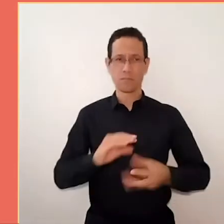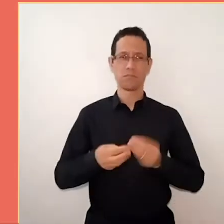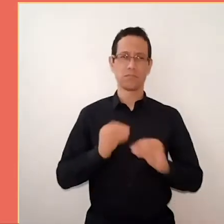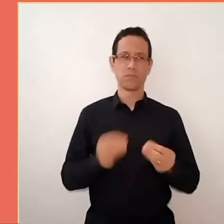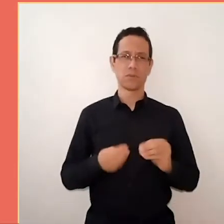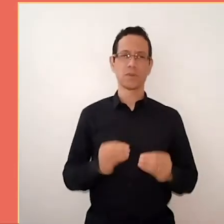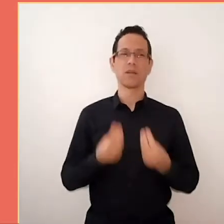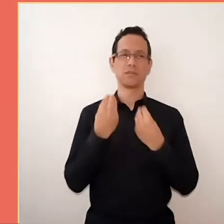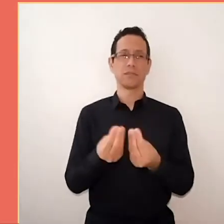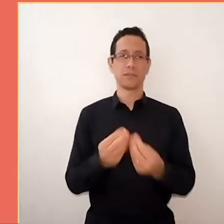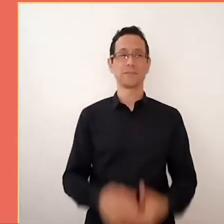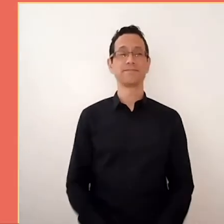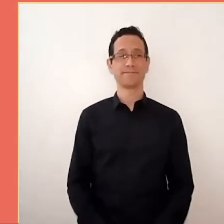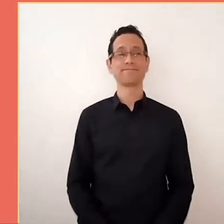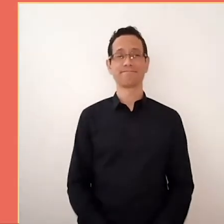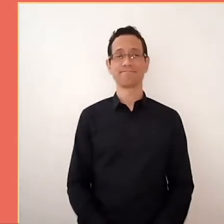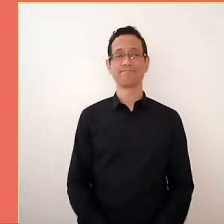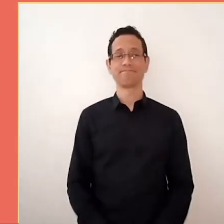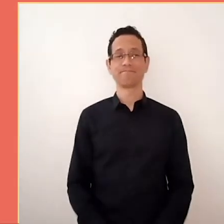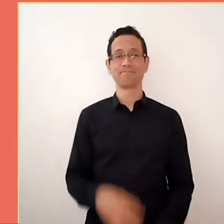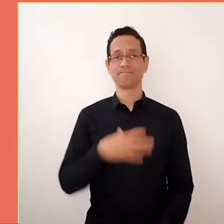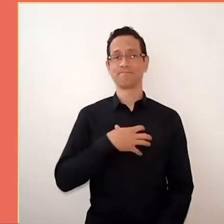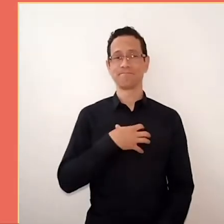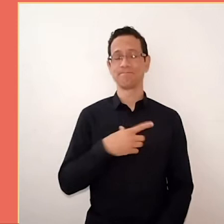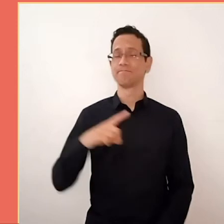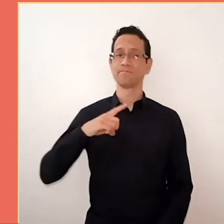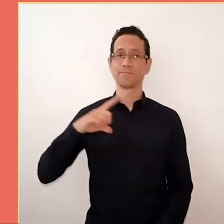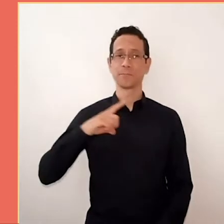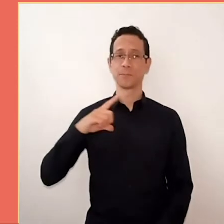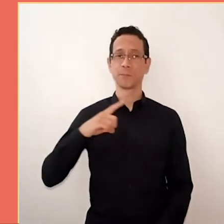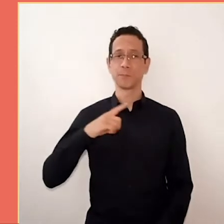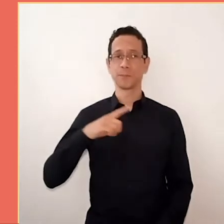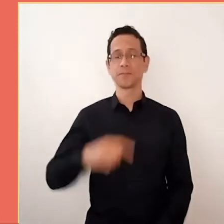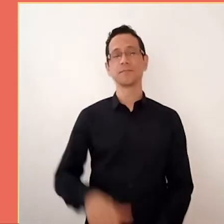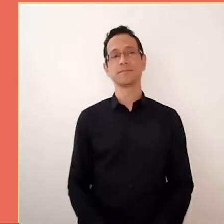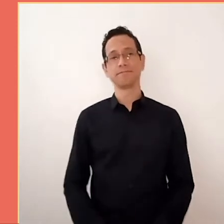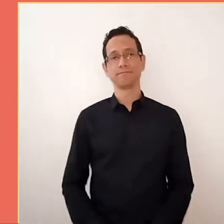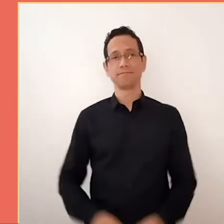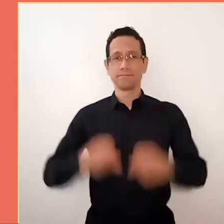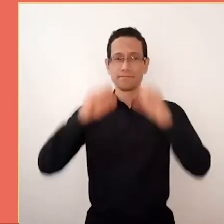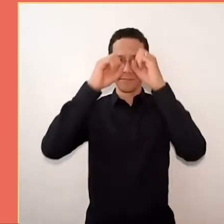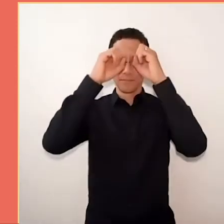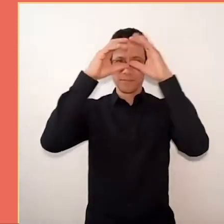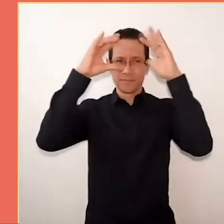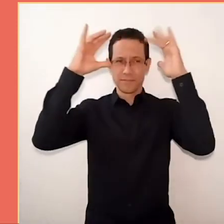Eu receio que… o imaginário das pessoas,